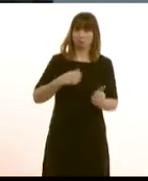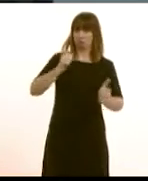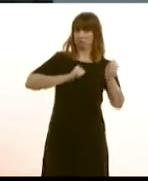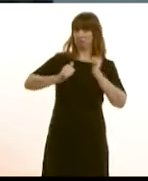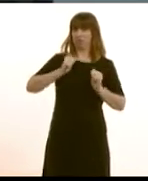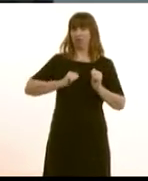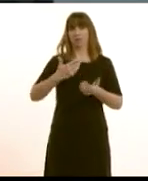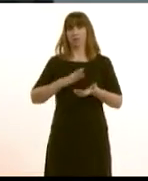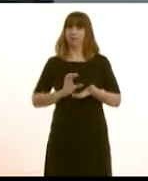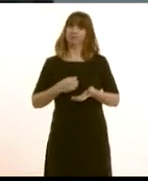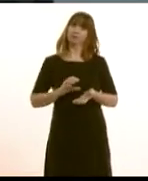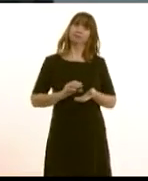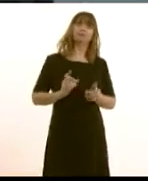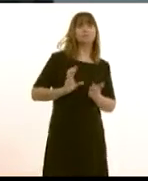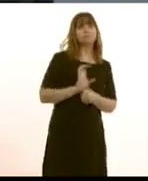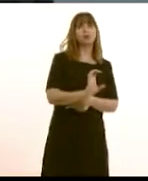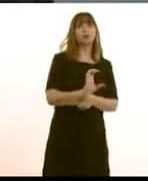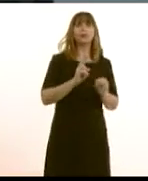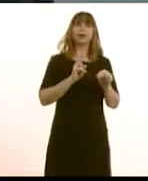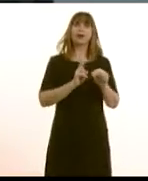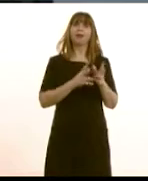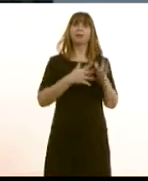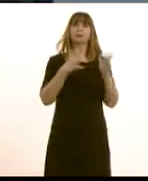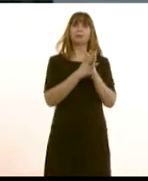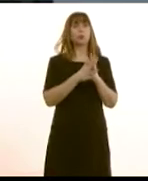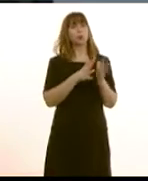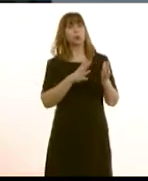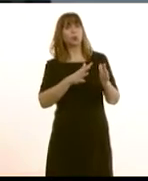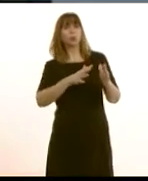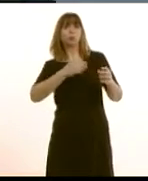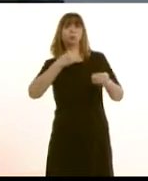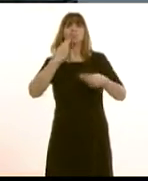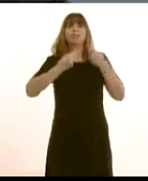Cymru i ddathlu cynnyrch o Gymru ac i gydnabod y cyfraniad sylweddol y mae amaethyddiaeth